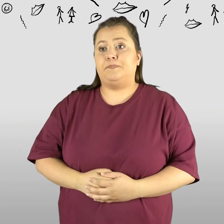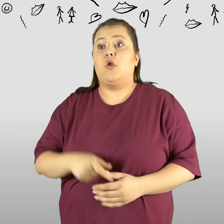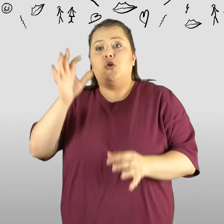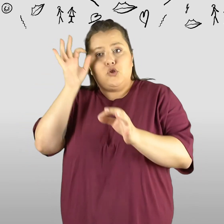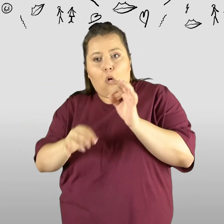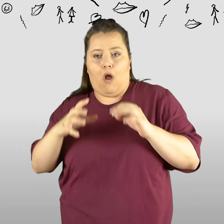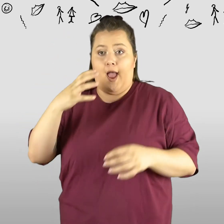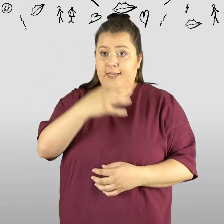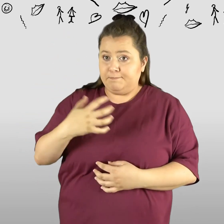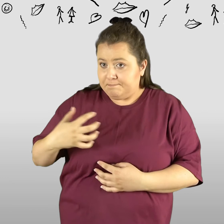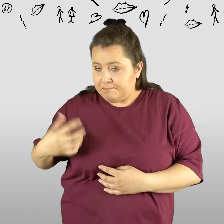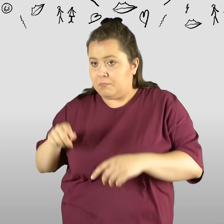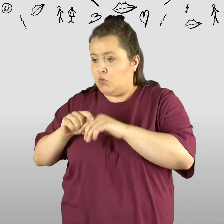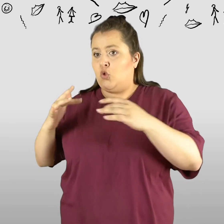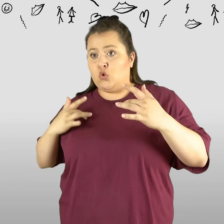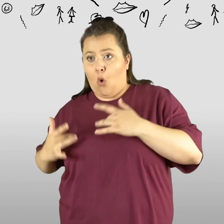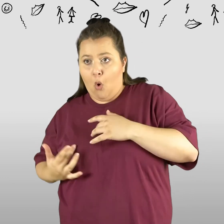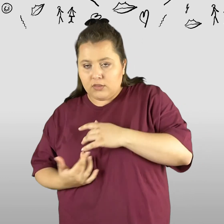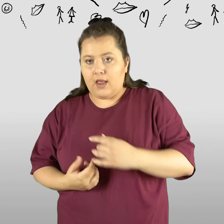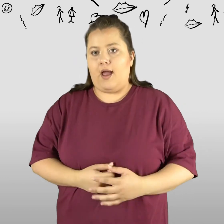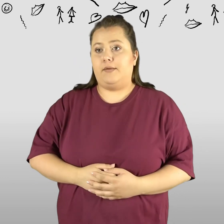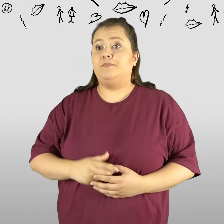Dokładnie je pooglądaj i podotykaj.